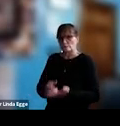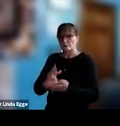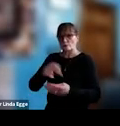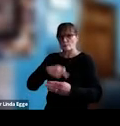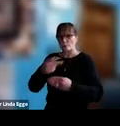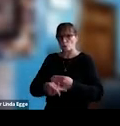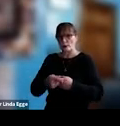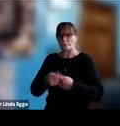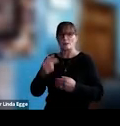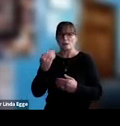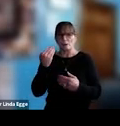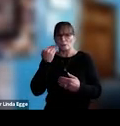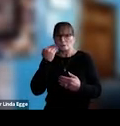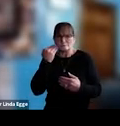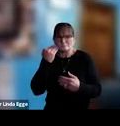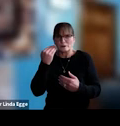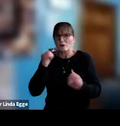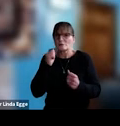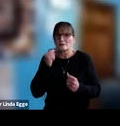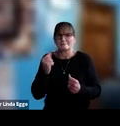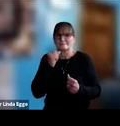porque sabemos que no mucha gente tiene acceso a eso.